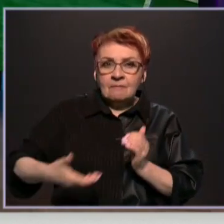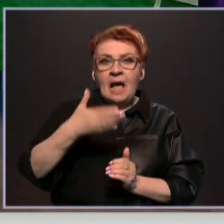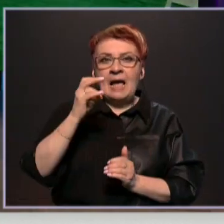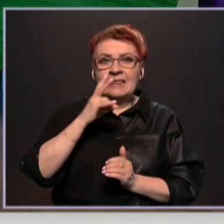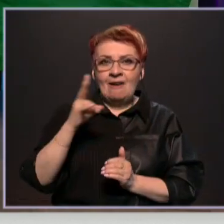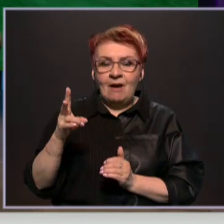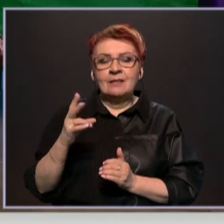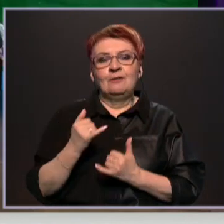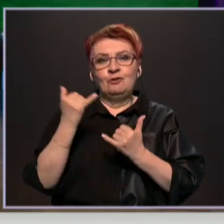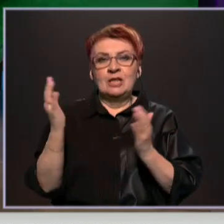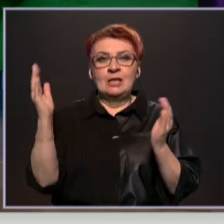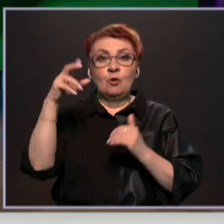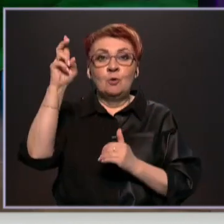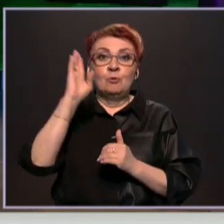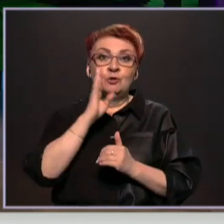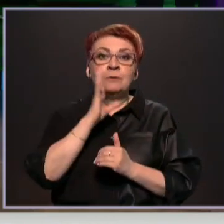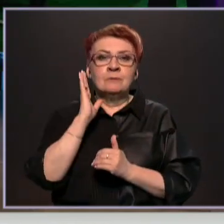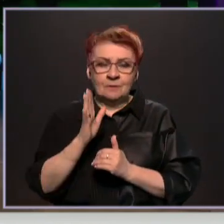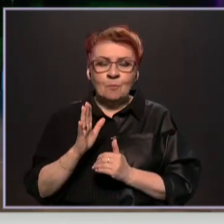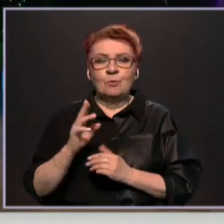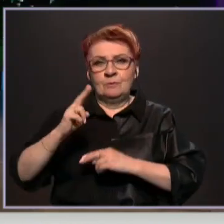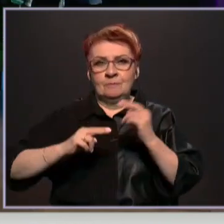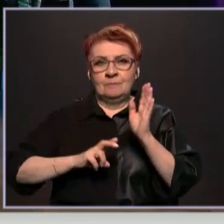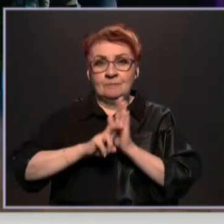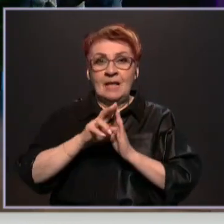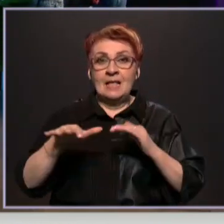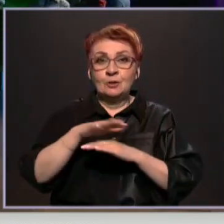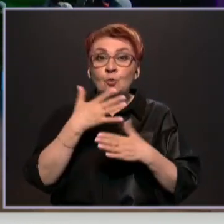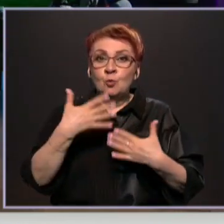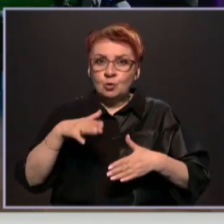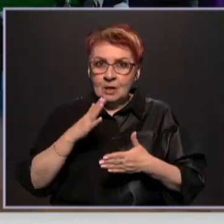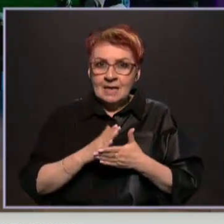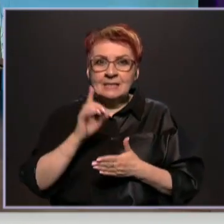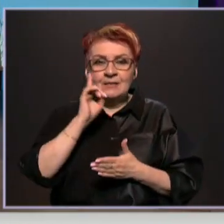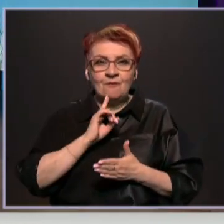в честь иконы Божией Матери отрада и утешения на территории уже есть временная деревянная церковь